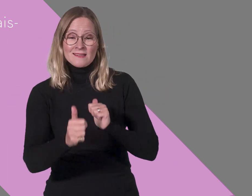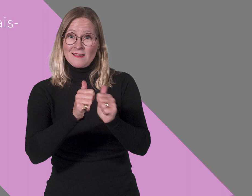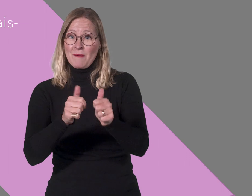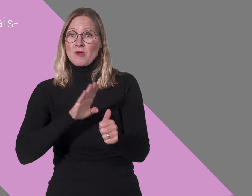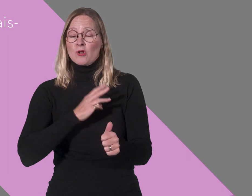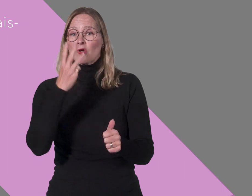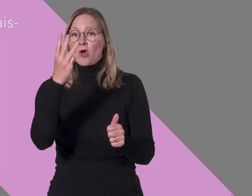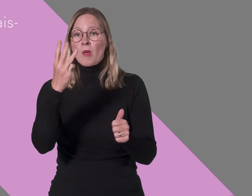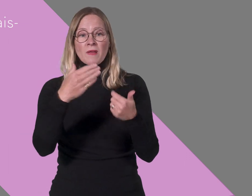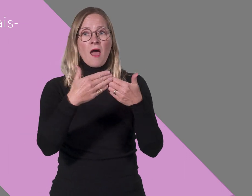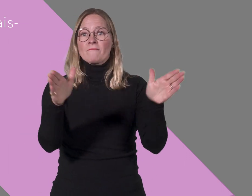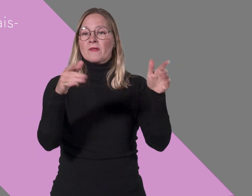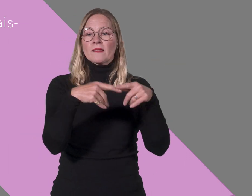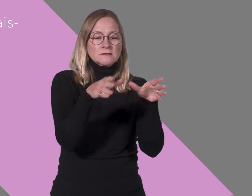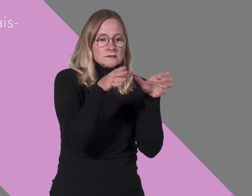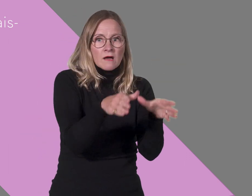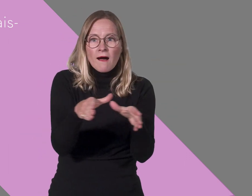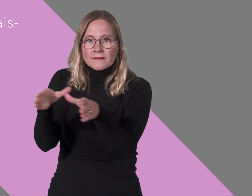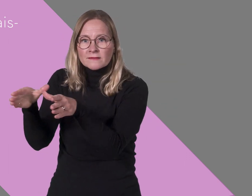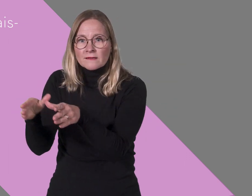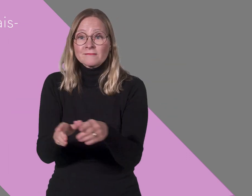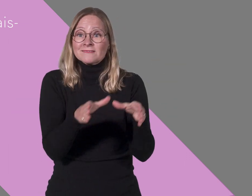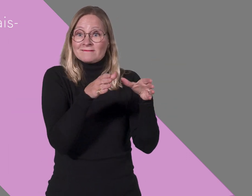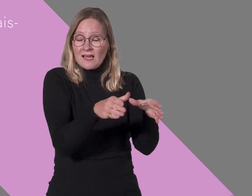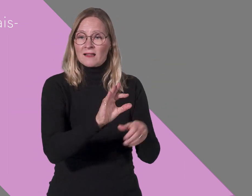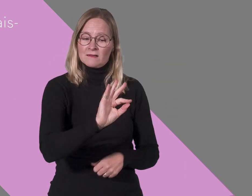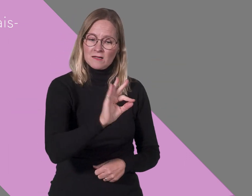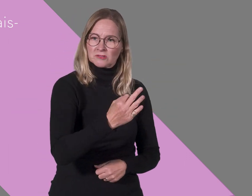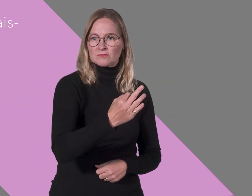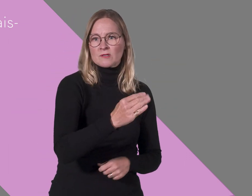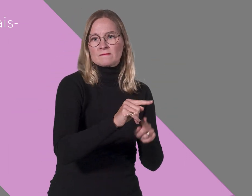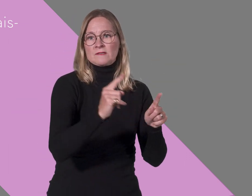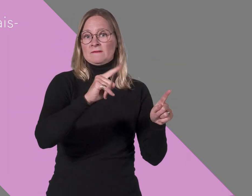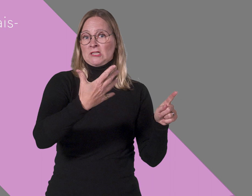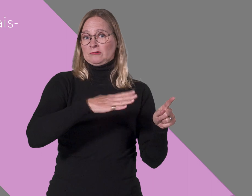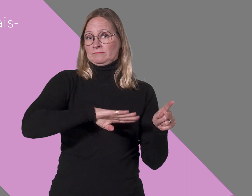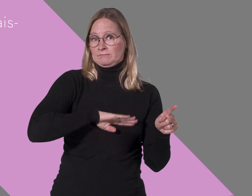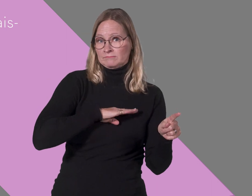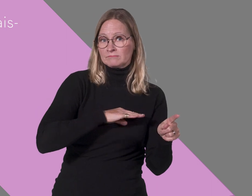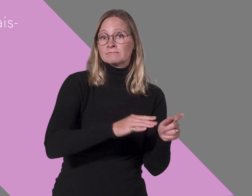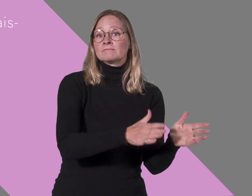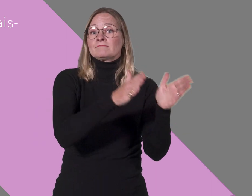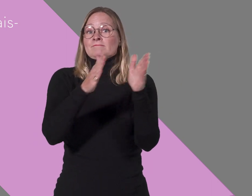Kilpailussa on kolme avointa sarjaa: 8–15-vuotiaat, -